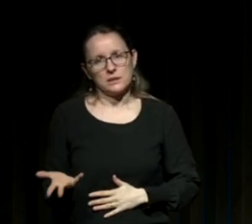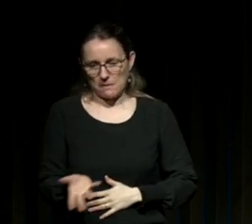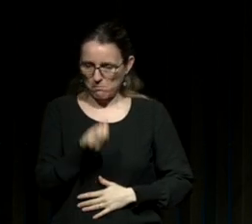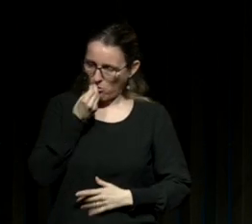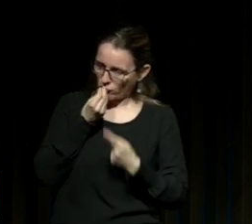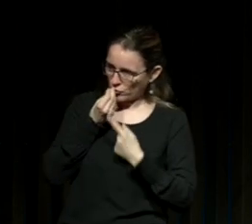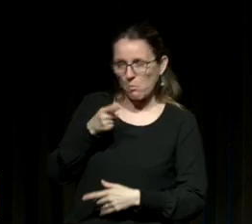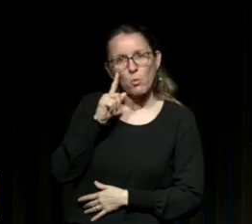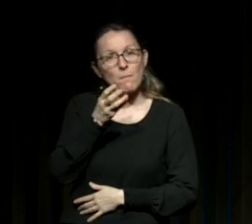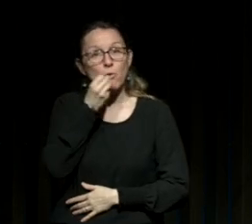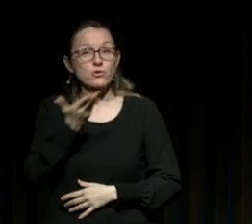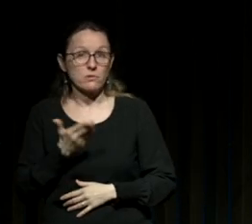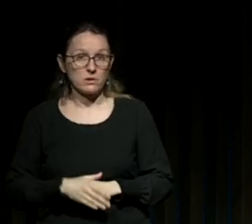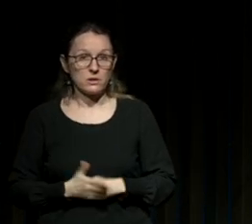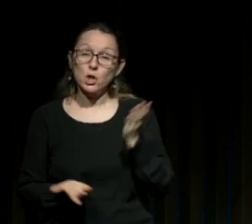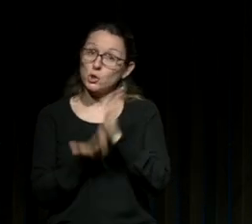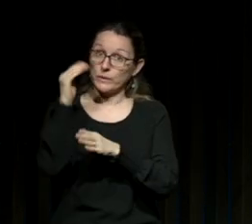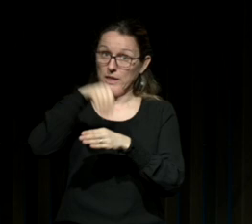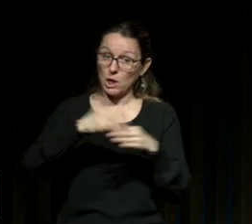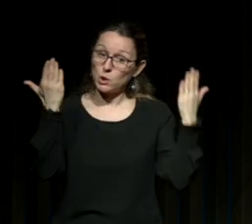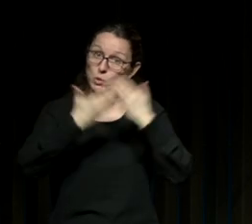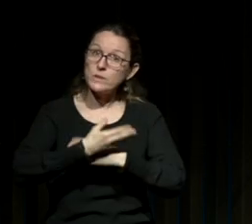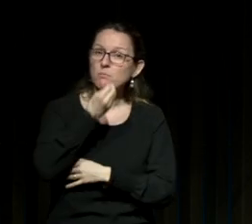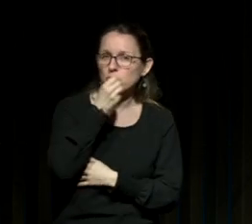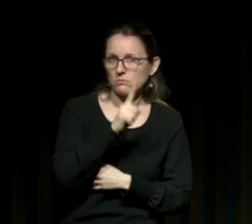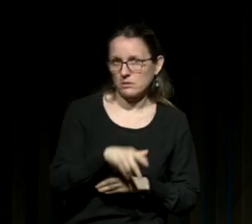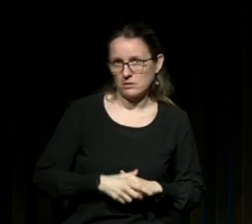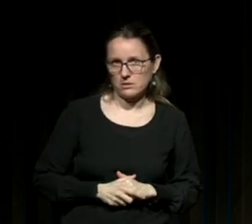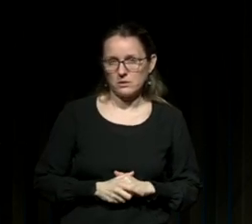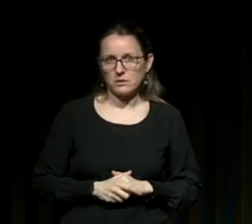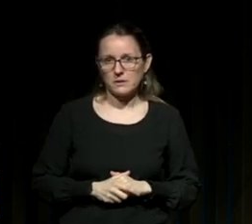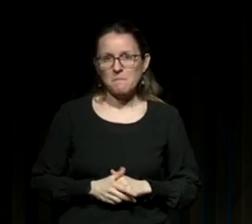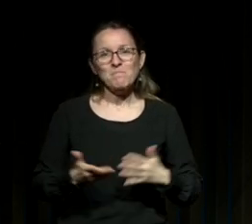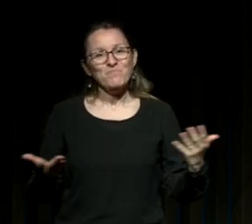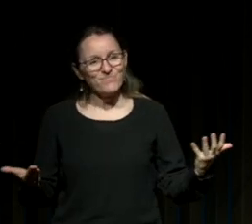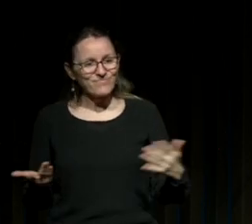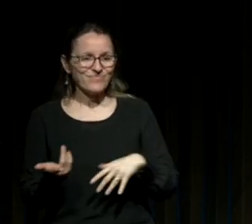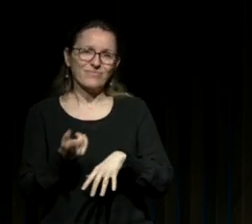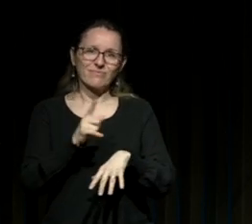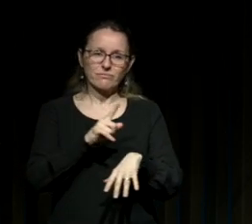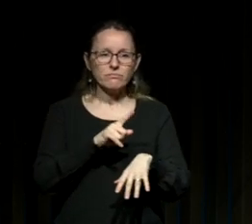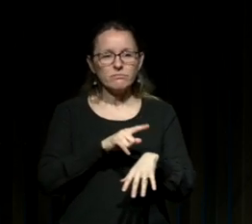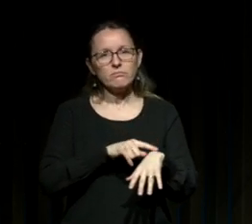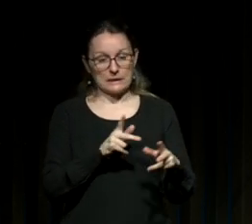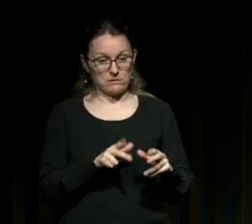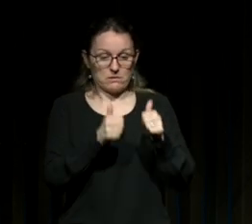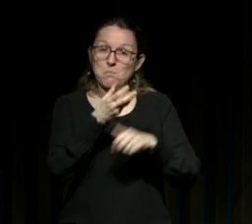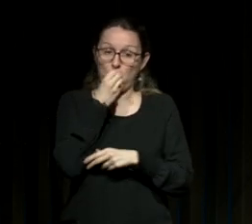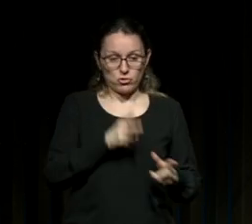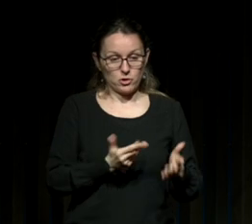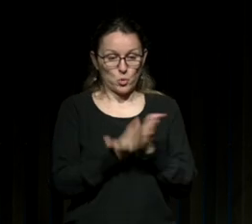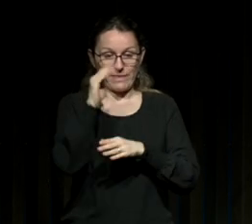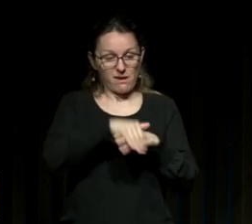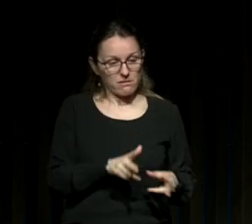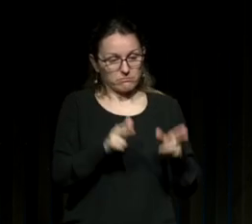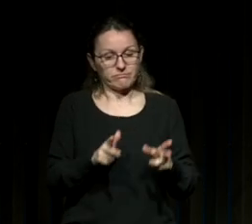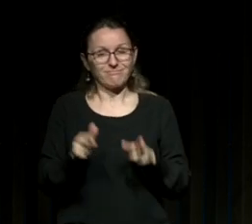fait qu'on mange le jour et pas la nuit commenge à certains moments de de la journée la période